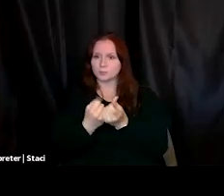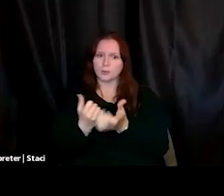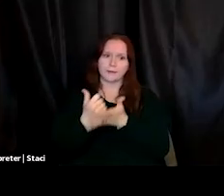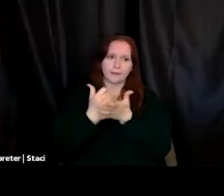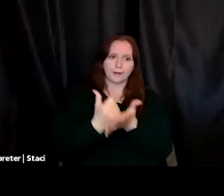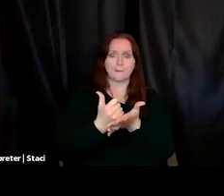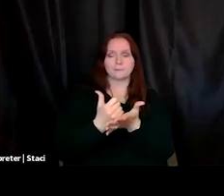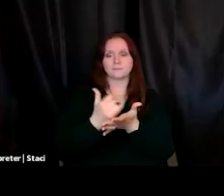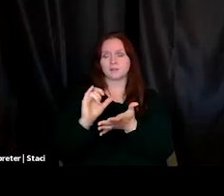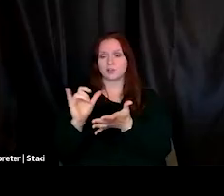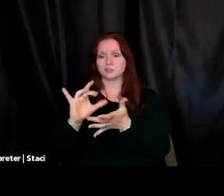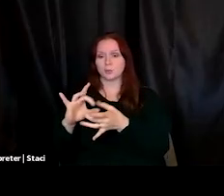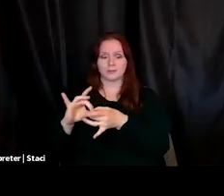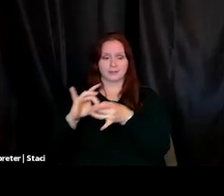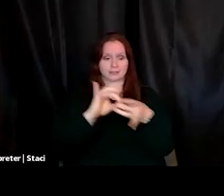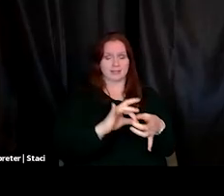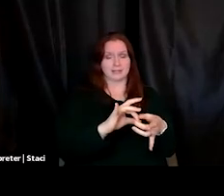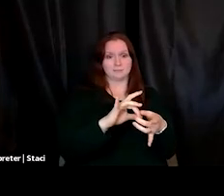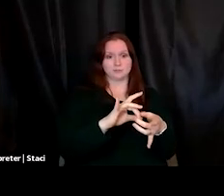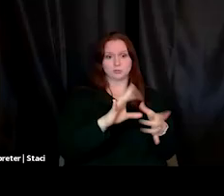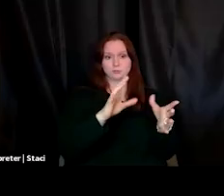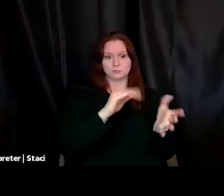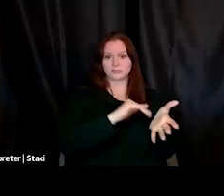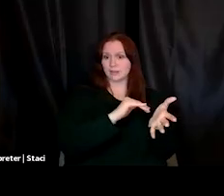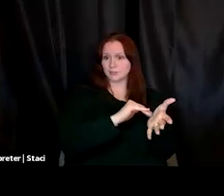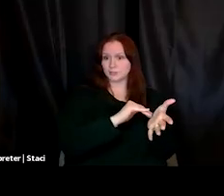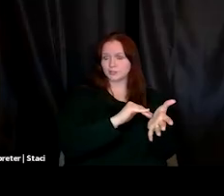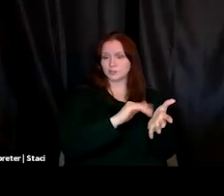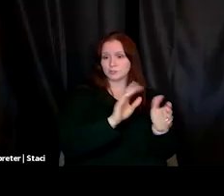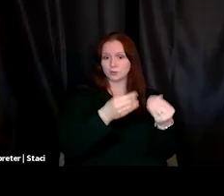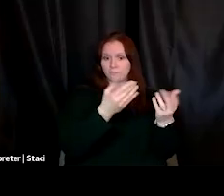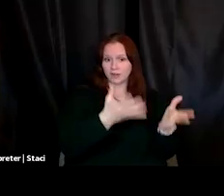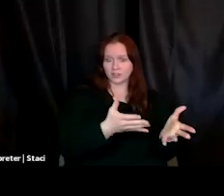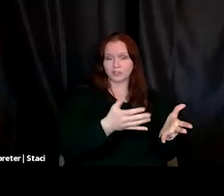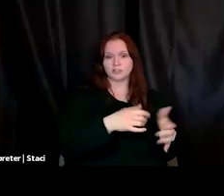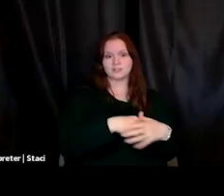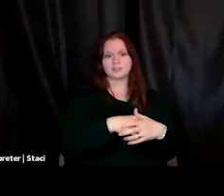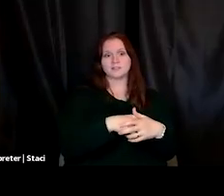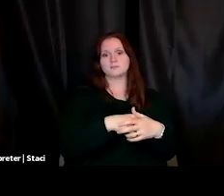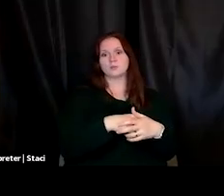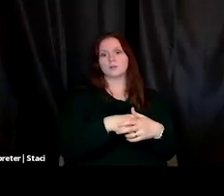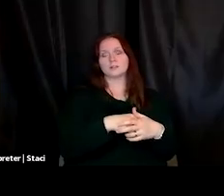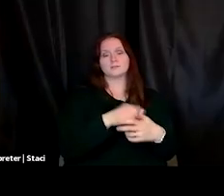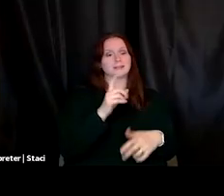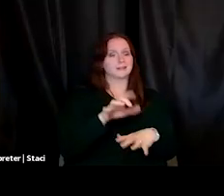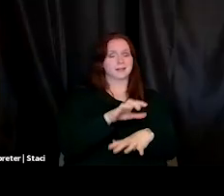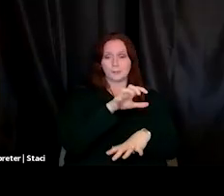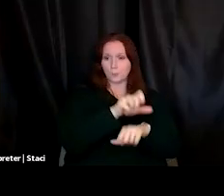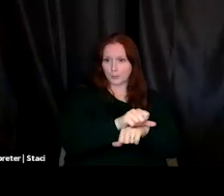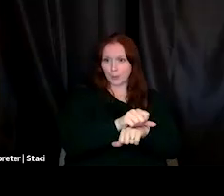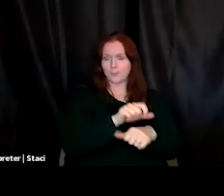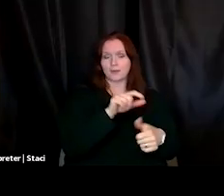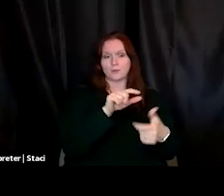una solicitud iClaim completamente en línea simplificada que aprovecha preguntas con lenguaje claro